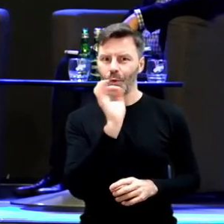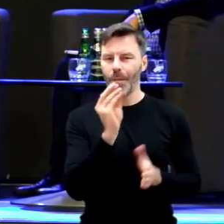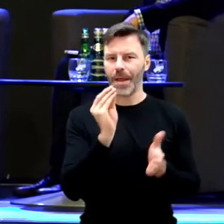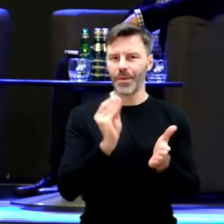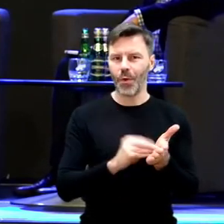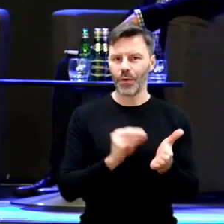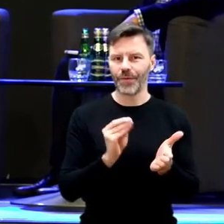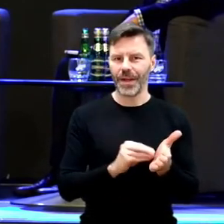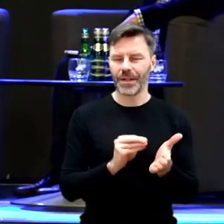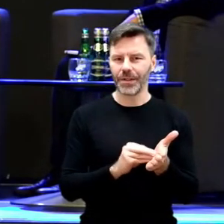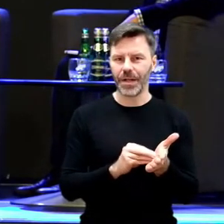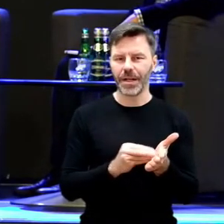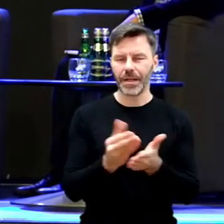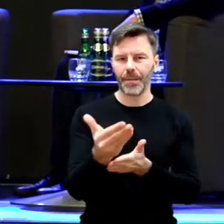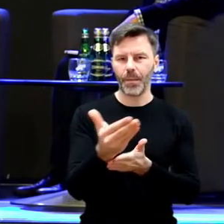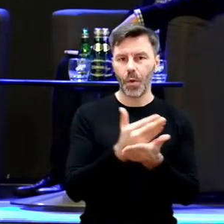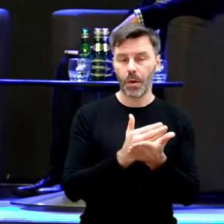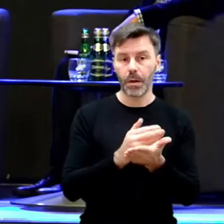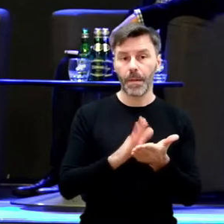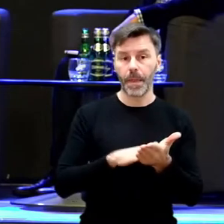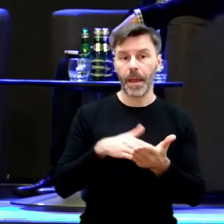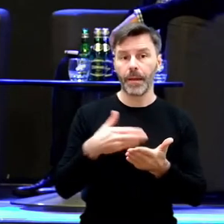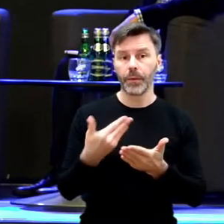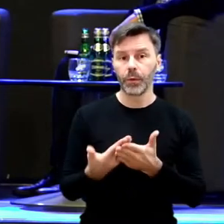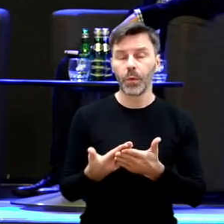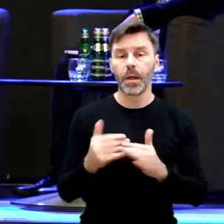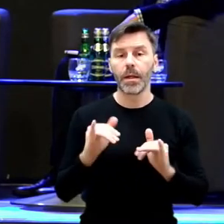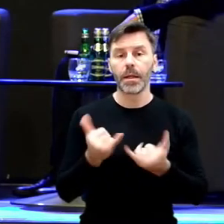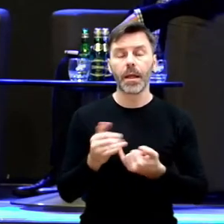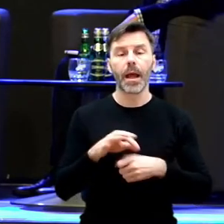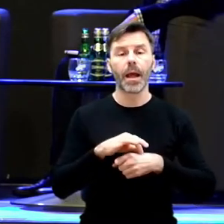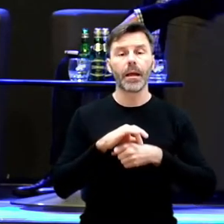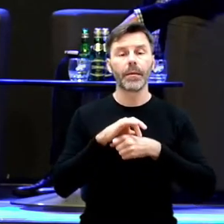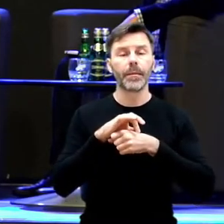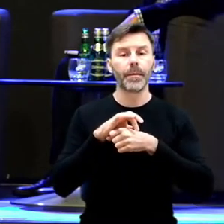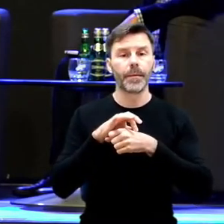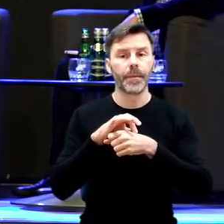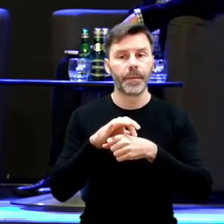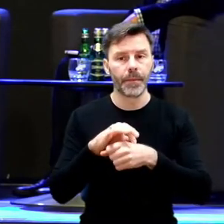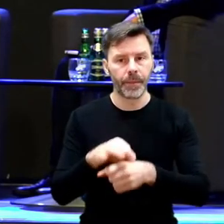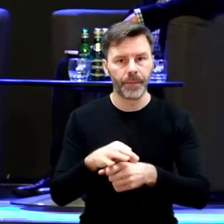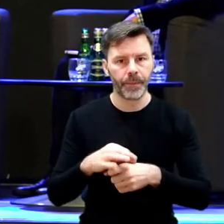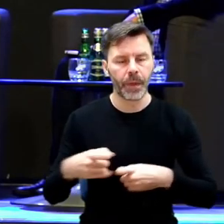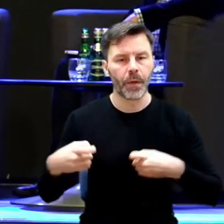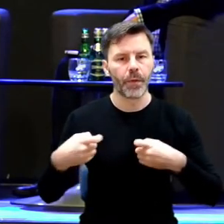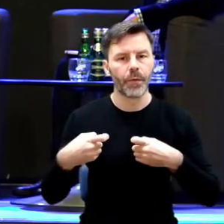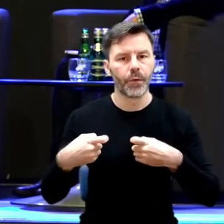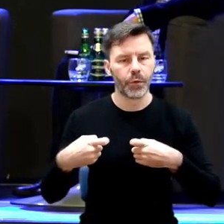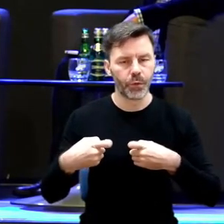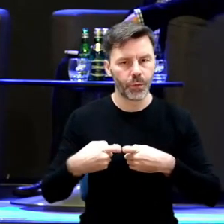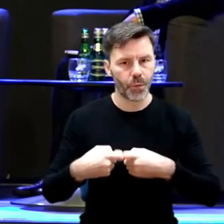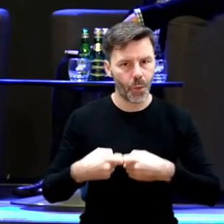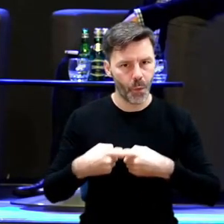związanych na przykład z współfinansowaniem programów rewitalizacji,